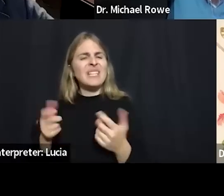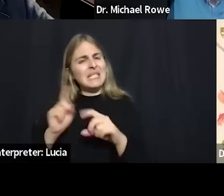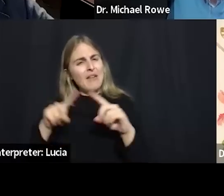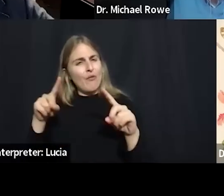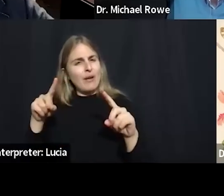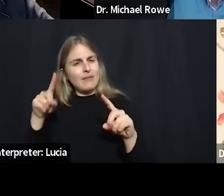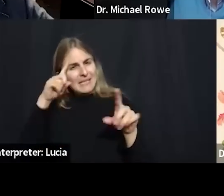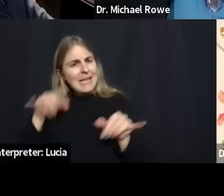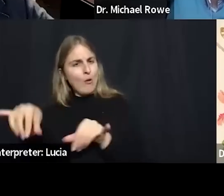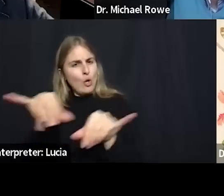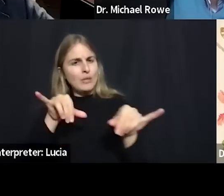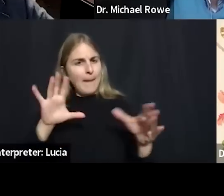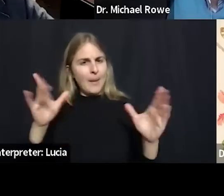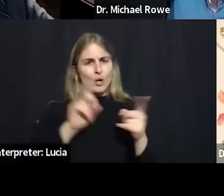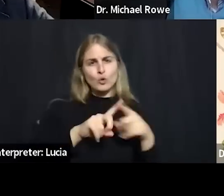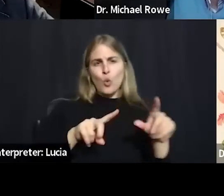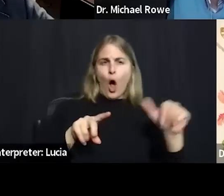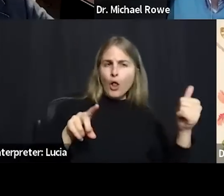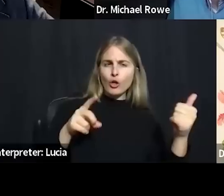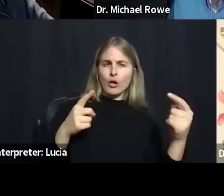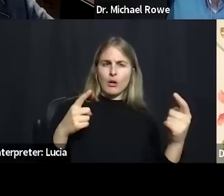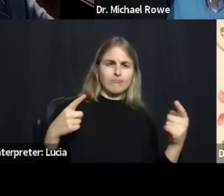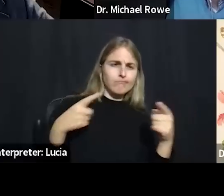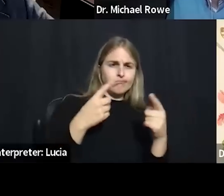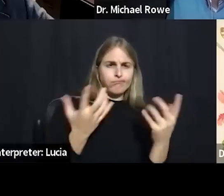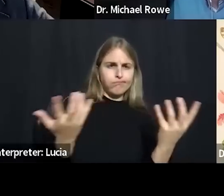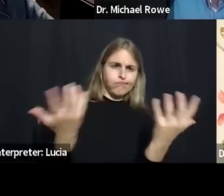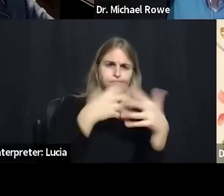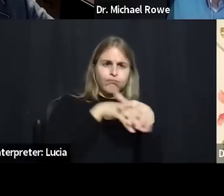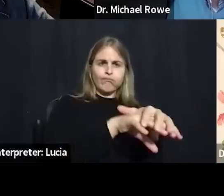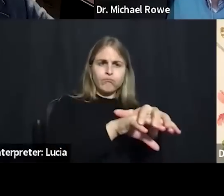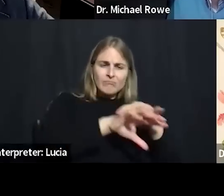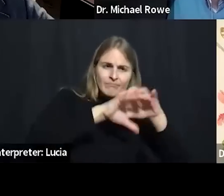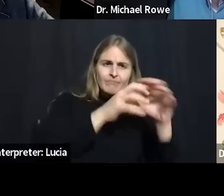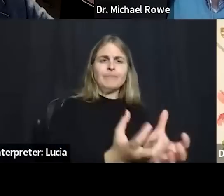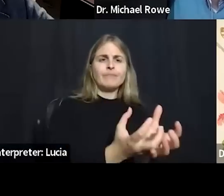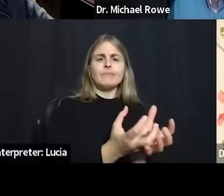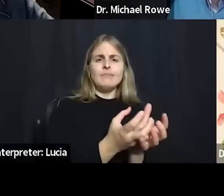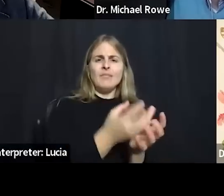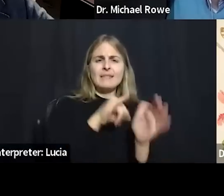Creo que definitivamente es una experiencia diferente y debemos crear más conciencia